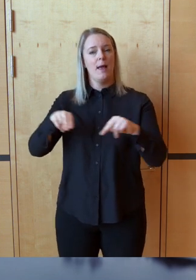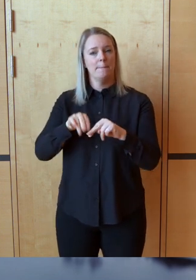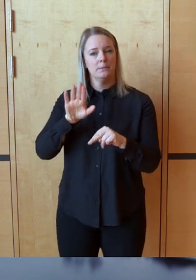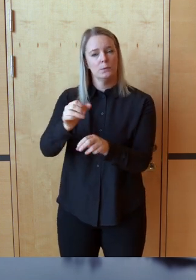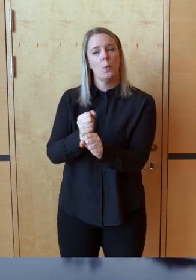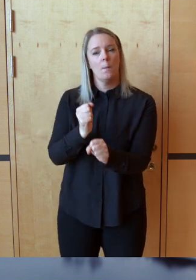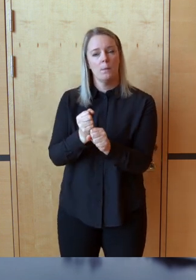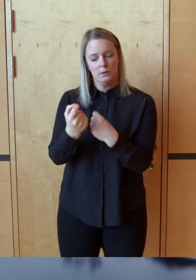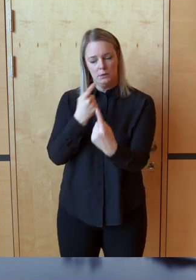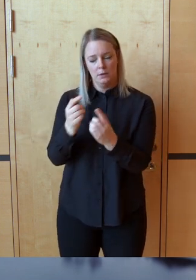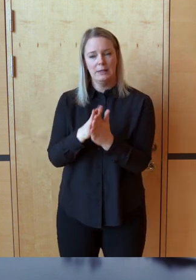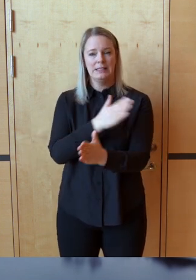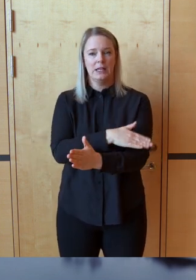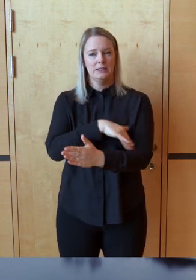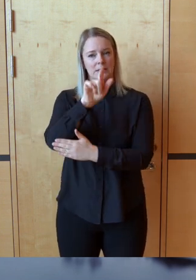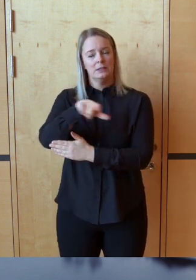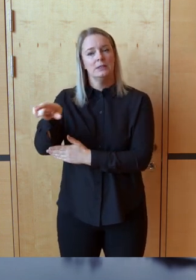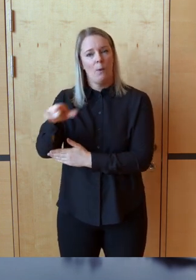Det blir tjänstemännen och de fackliga det